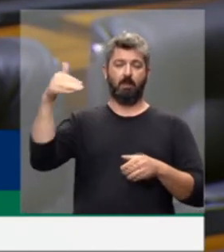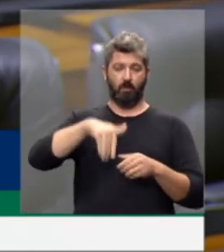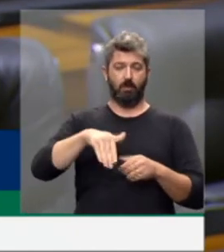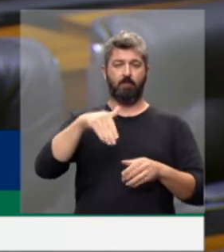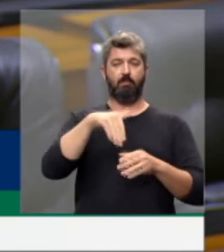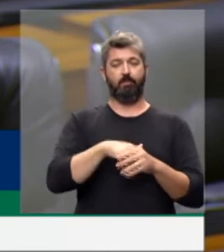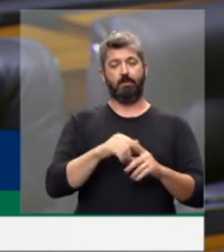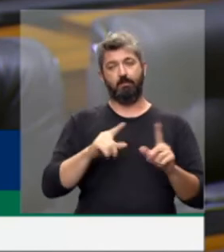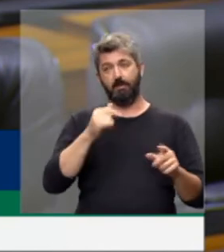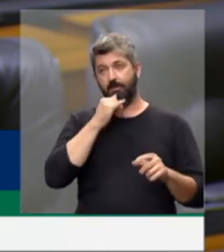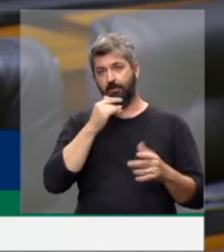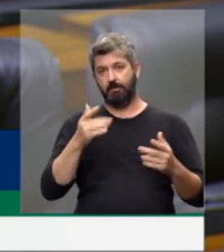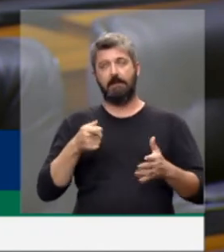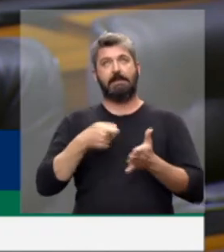NÓS TENDAMOS NO DIA DE ONTEM FAZER COM QUE ESSA MATÉRIA